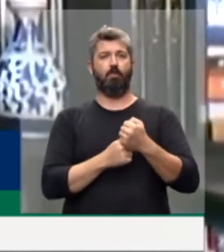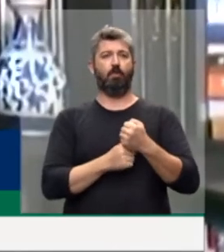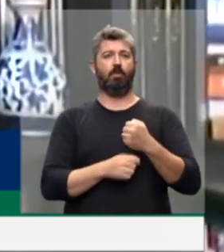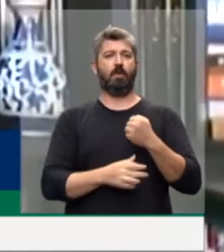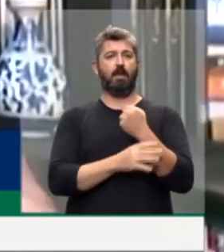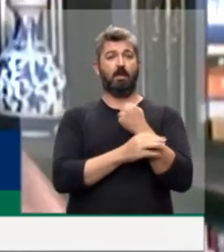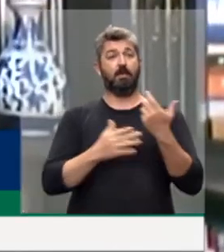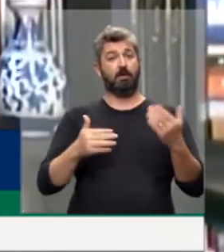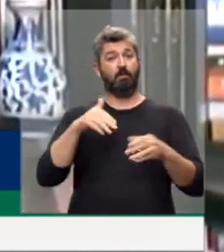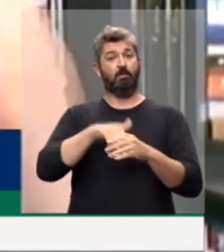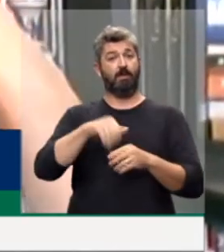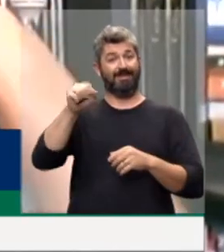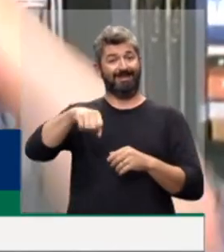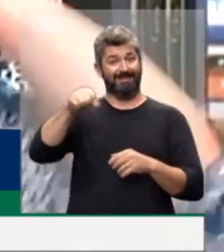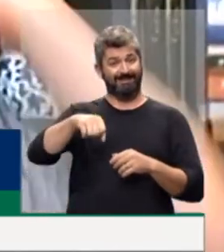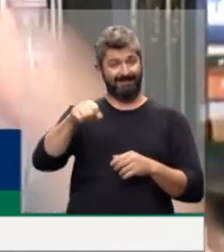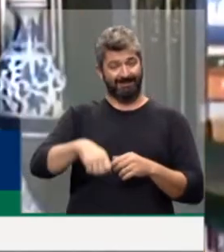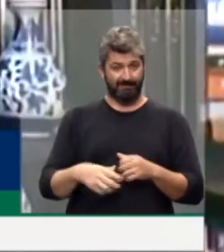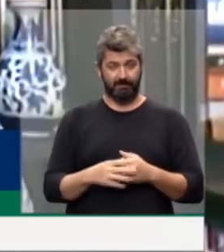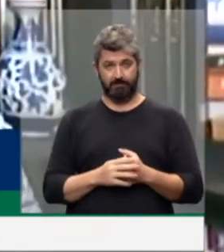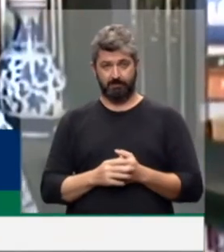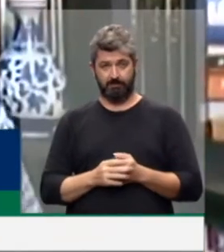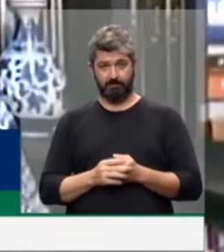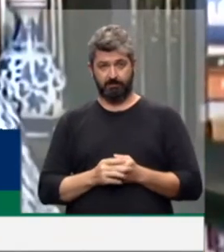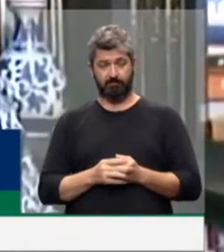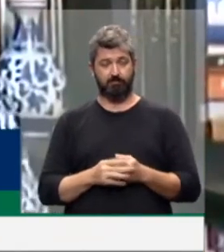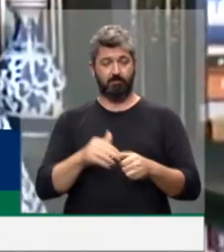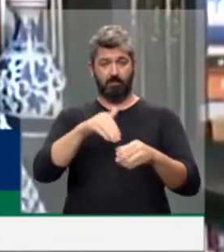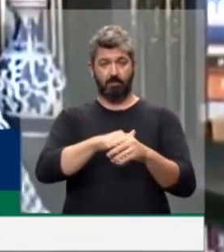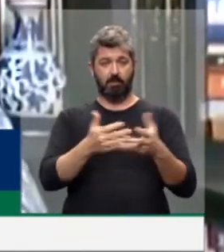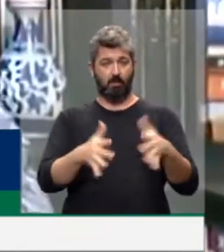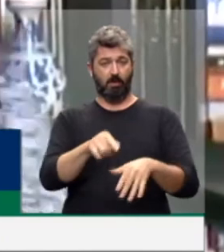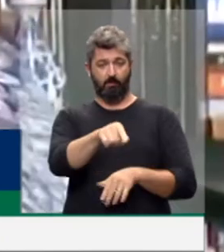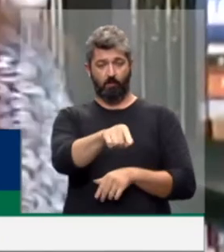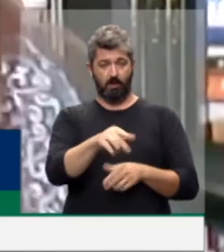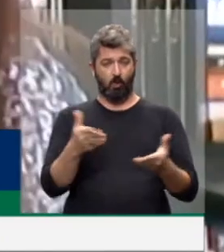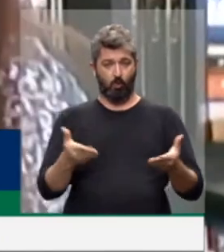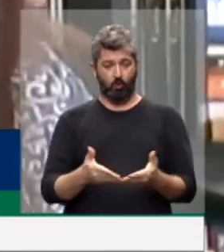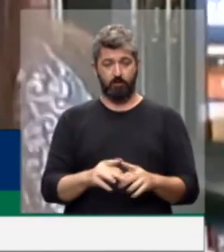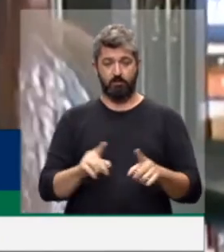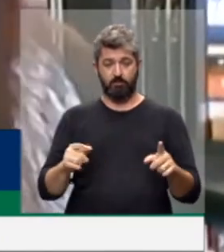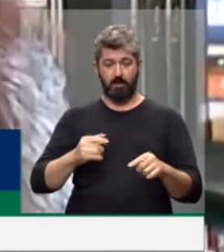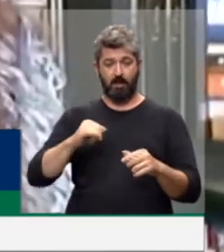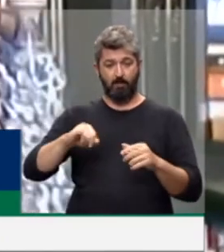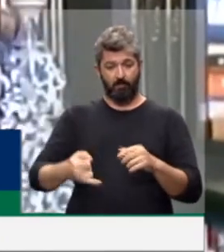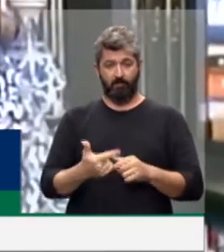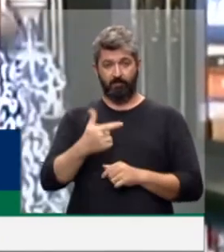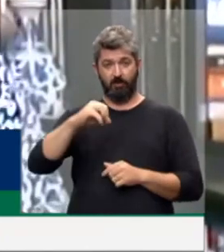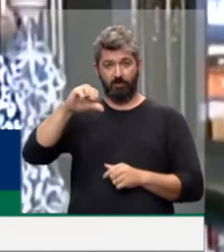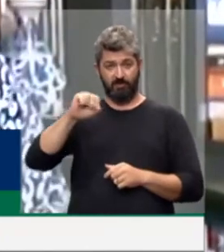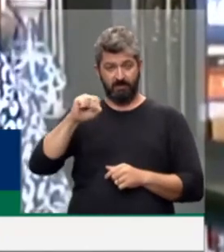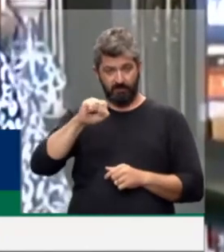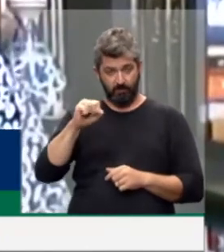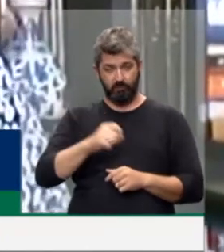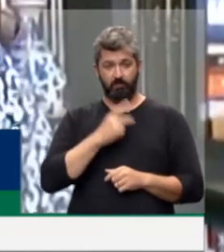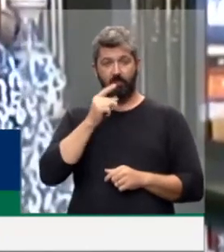ESSES VALORES, NÃO É ? QUE ESSA EFETIVA, ESSE EFETIVO SUBSÍDIO GARANTE, ENTÃO NÓS VAMOS VOTAR SIM PELA RETIRADA DE PAUTA. MAS EU QUERO